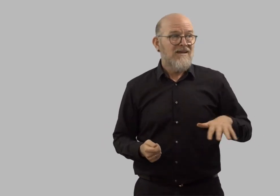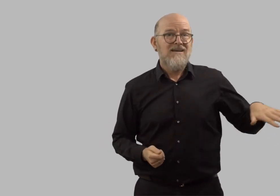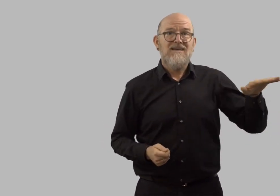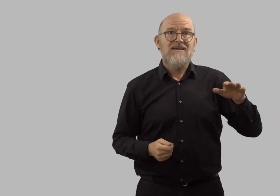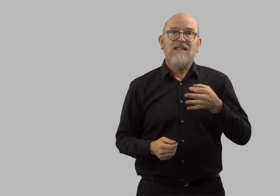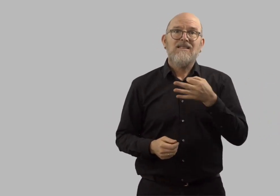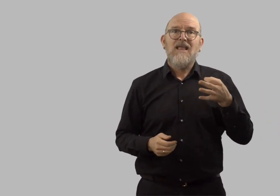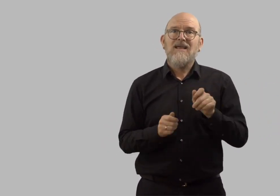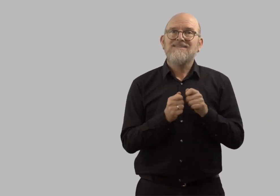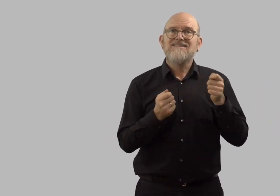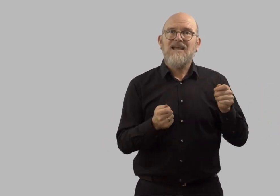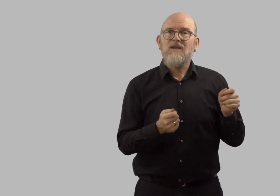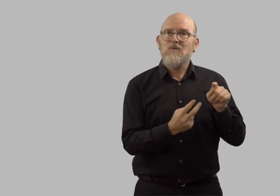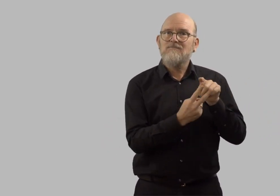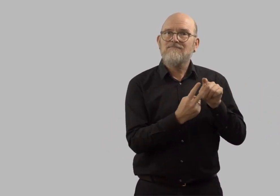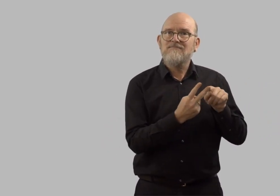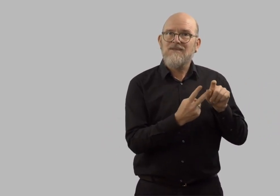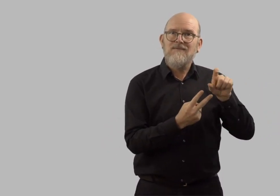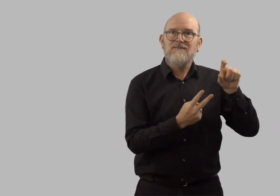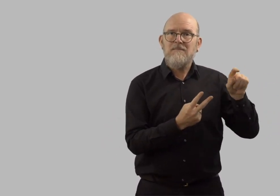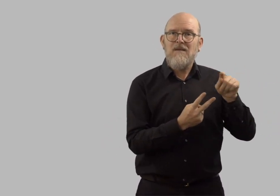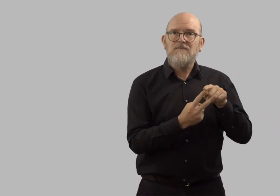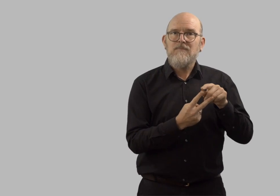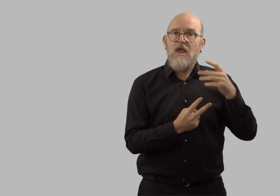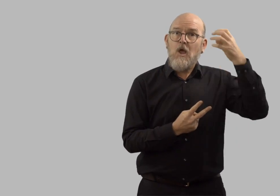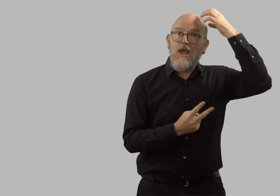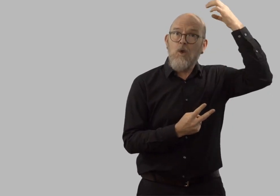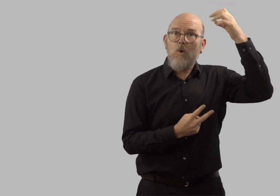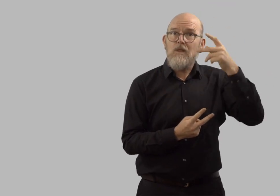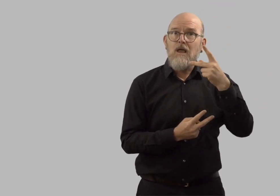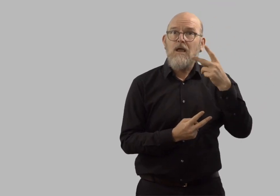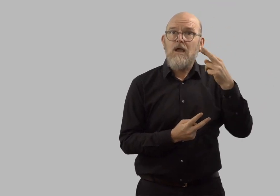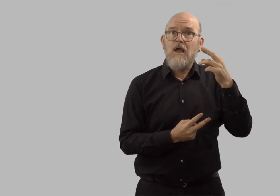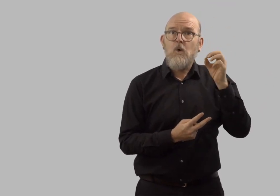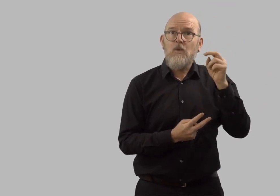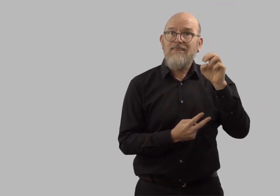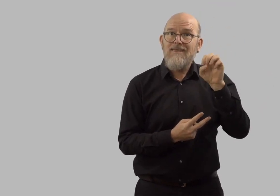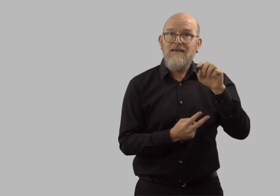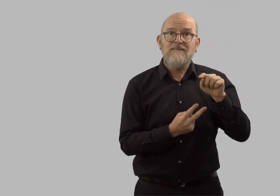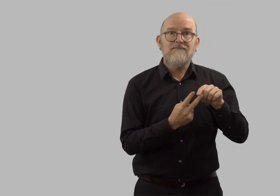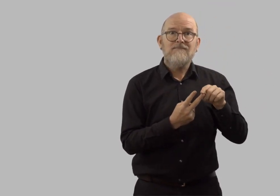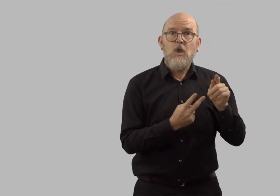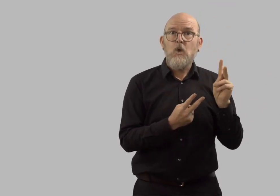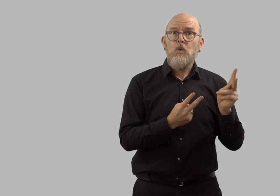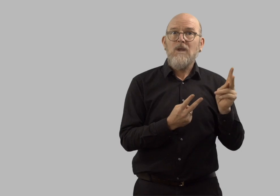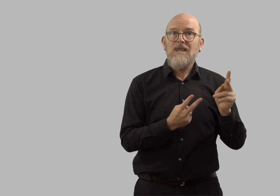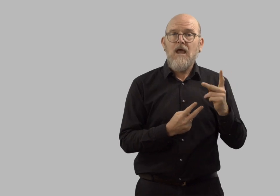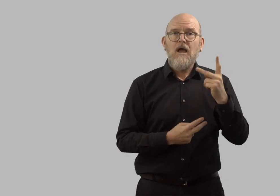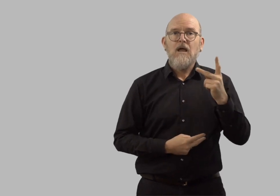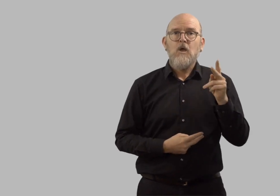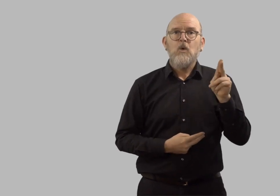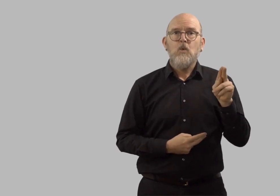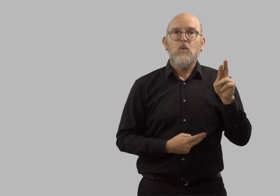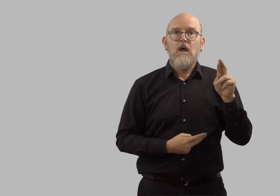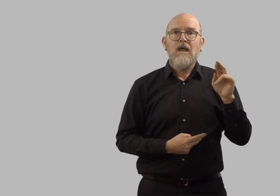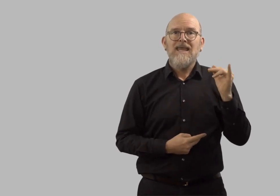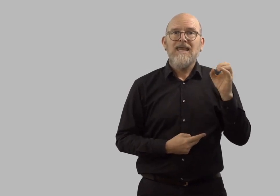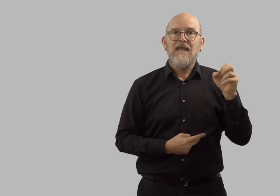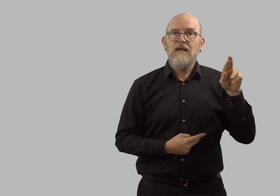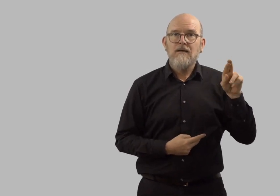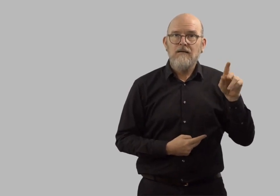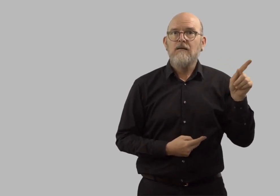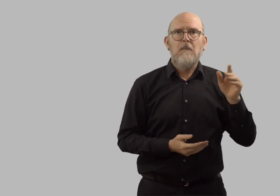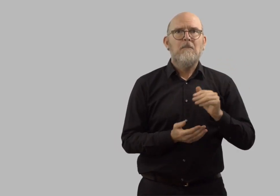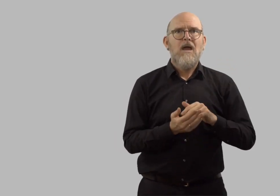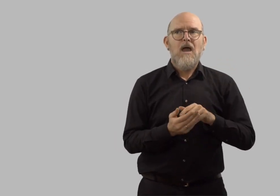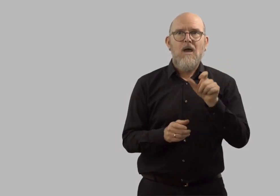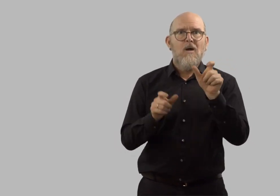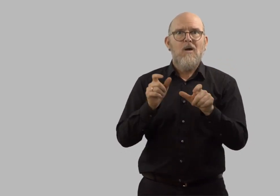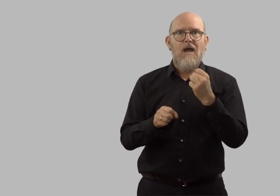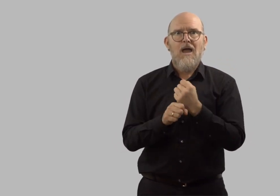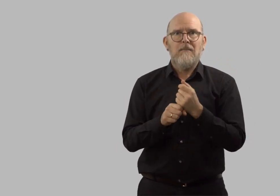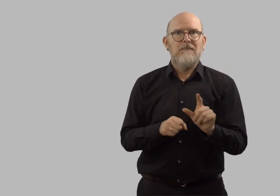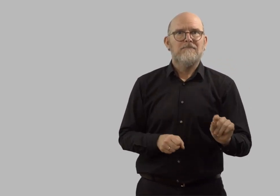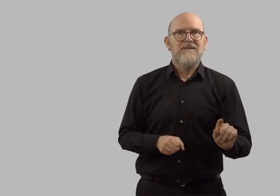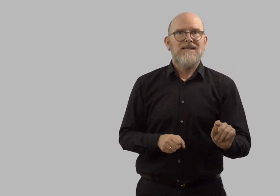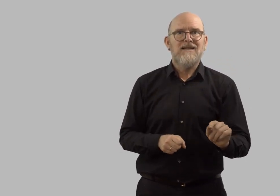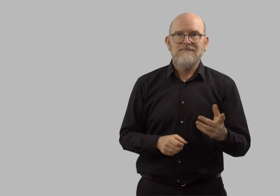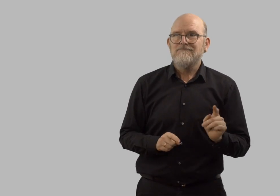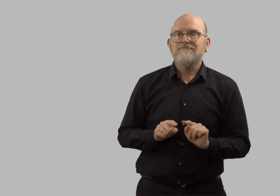Tageszeitungen wie Krone und Kurier brauchten billige Arbeitskräfte,